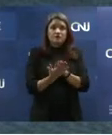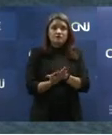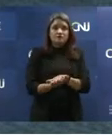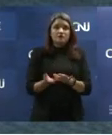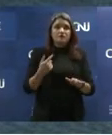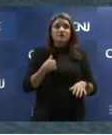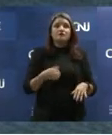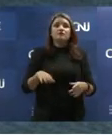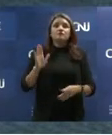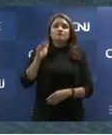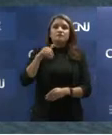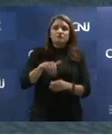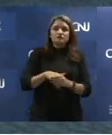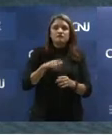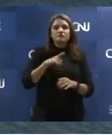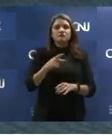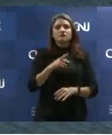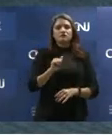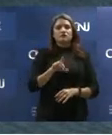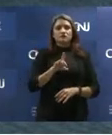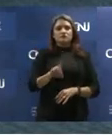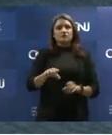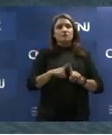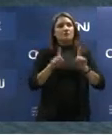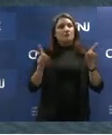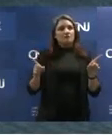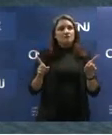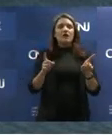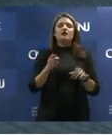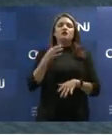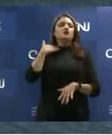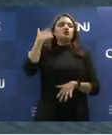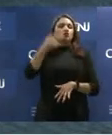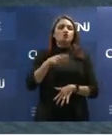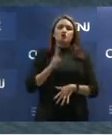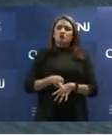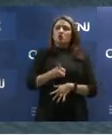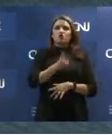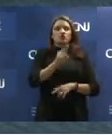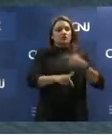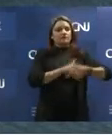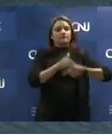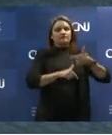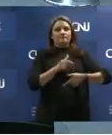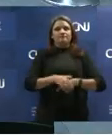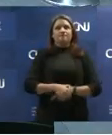porém sem afastamento, nos termos do voto do conselheiro Mário Maia. Obrigado. Muito obrigado.